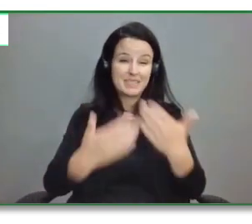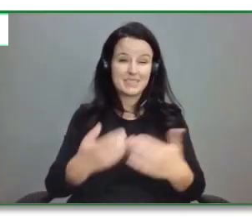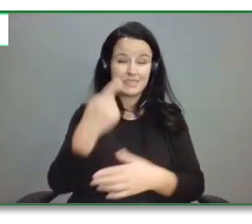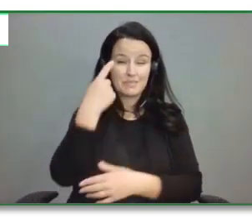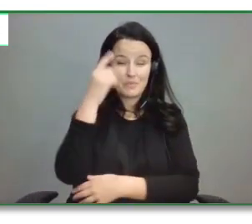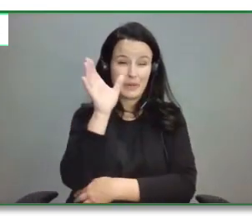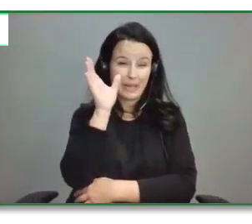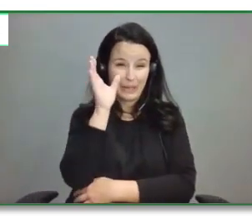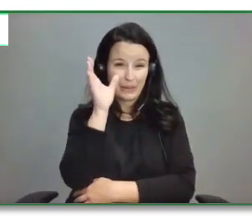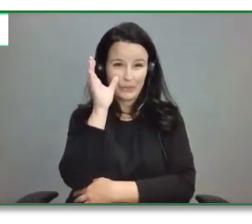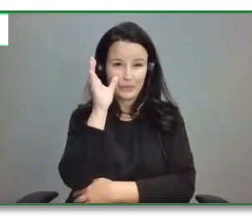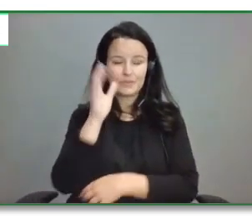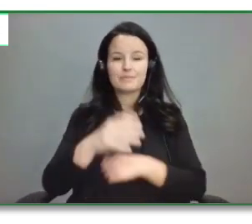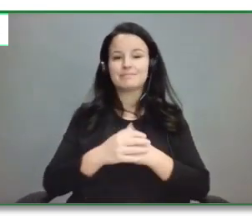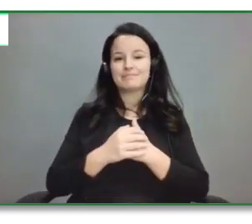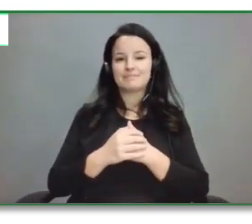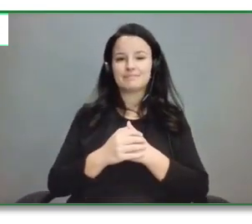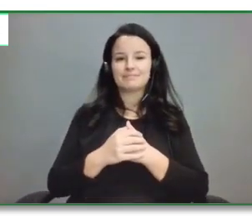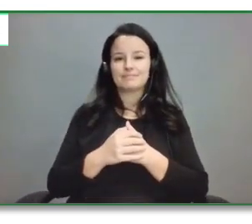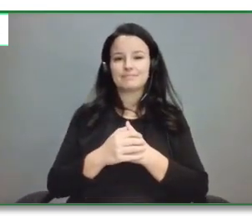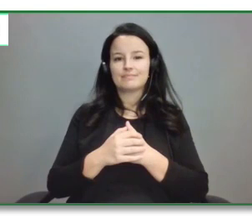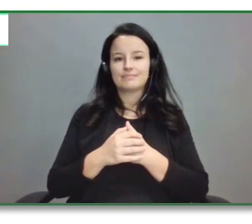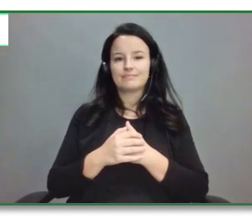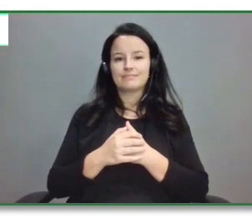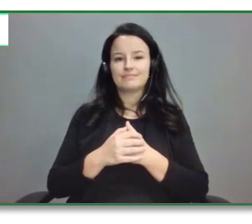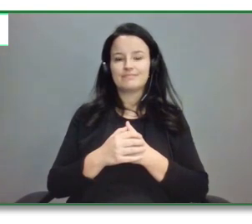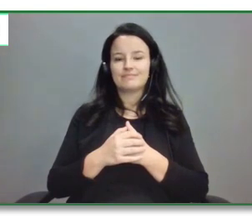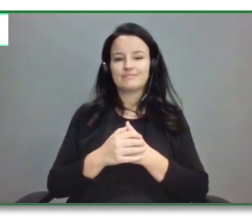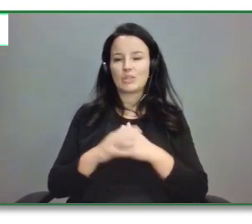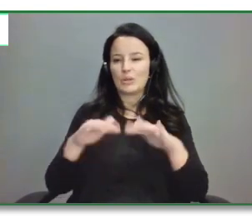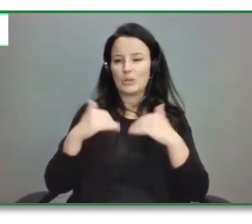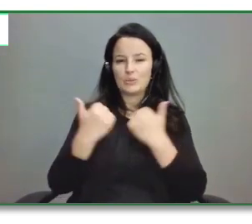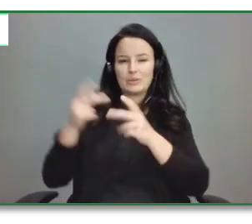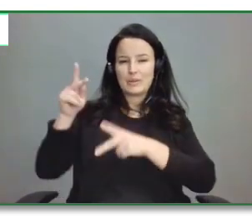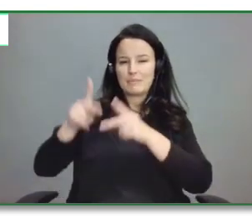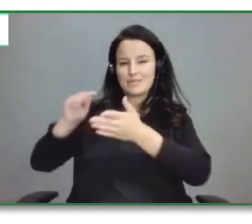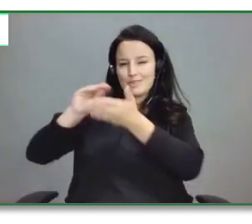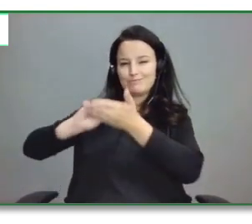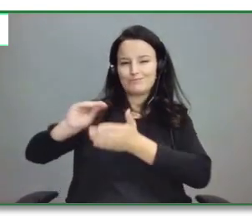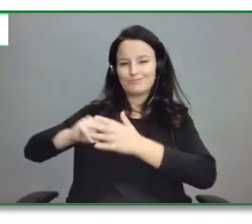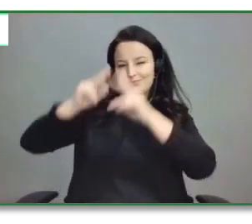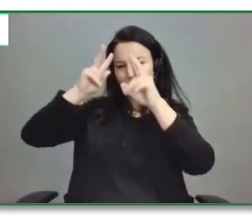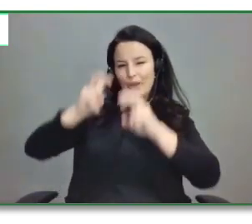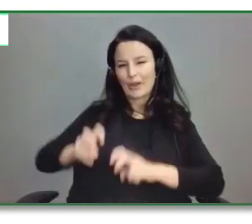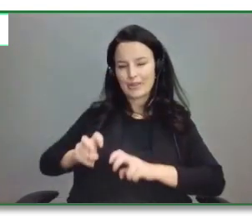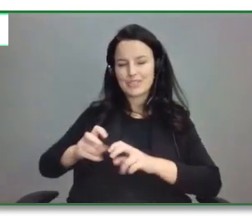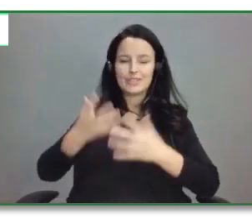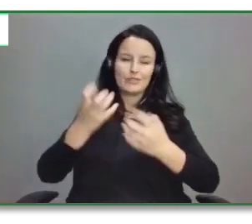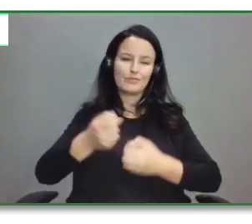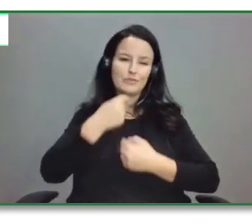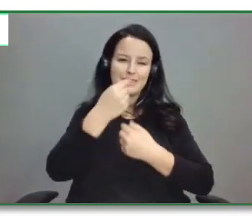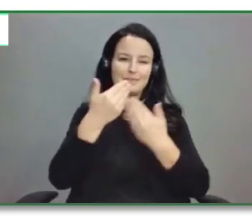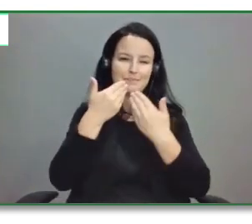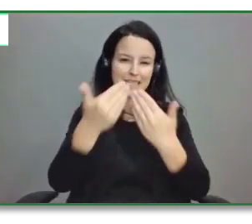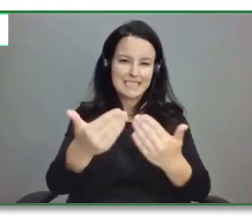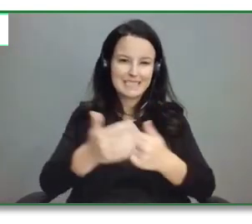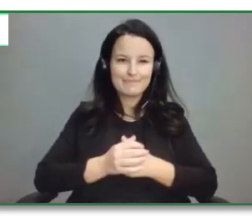au nom de tous les auteurs de cette recherche je